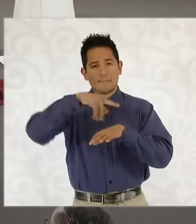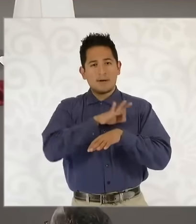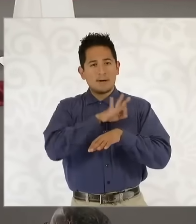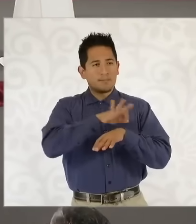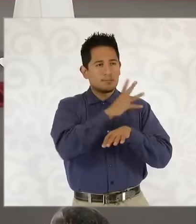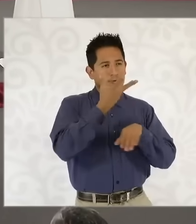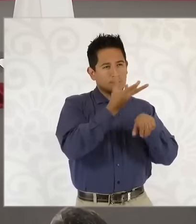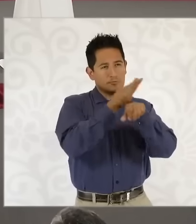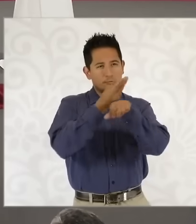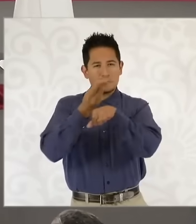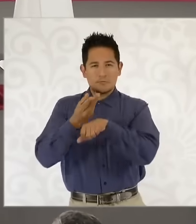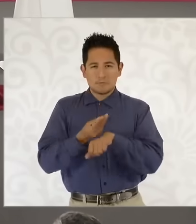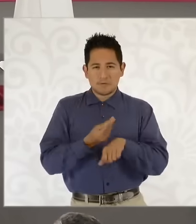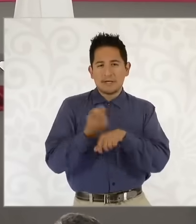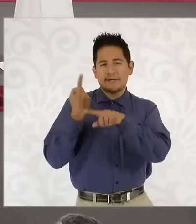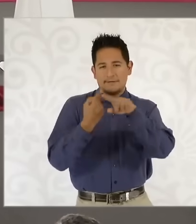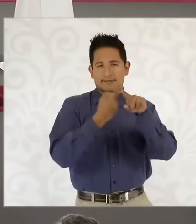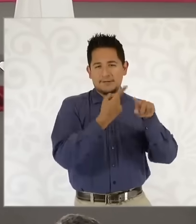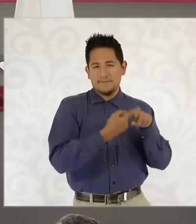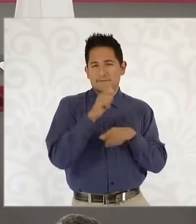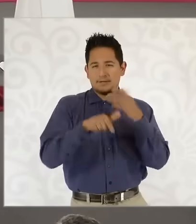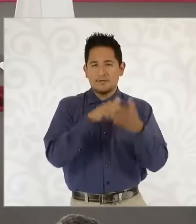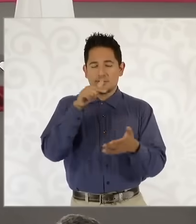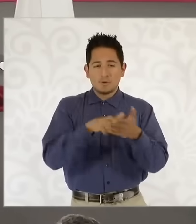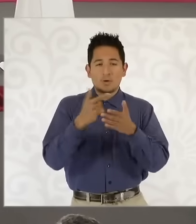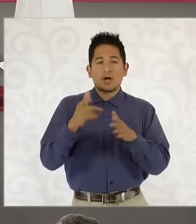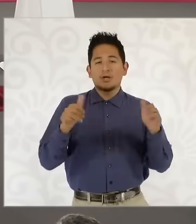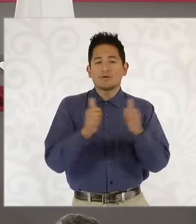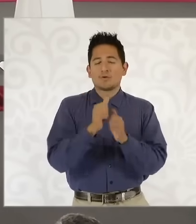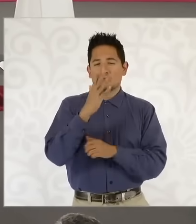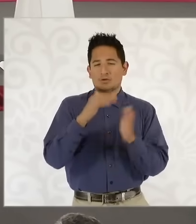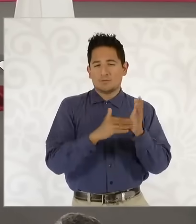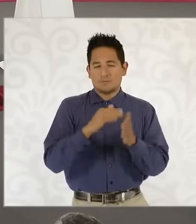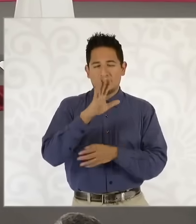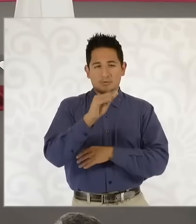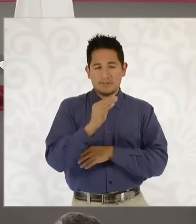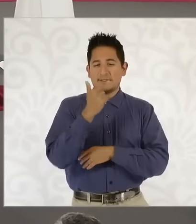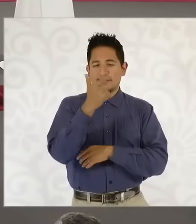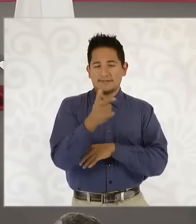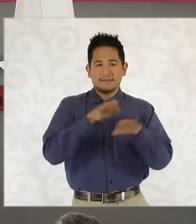transmisión que describió la secretaria con97 trabajadores para dar este servicio, donde